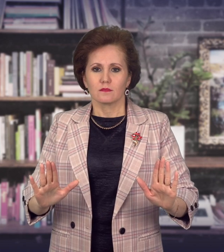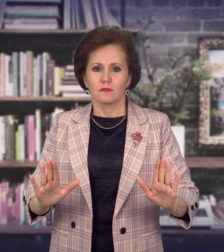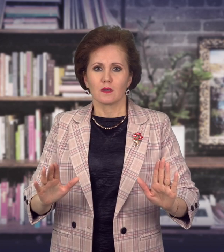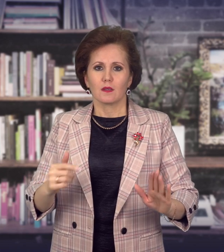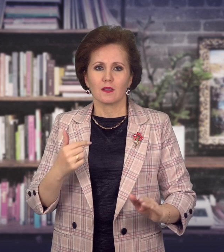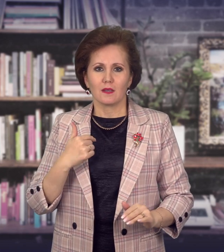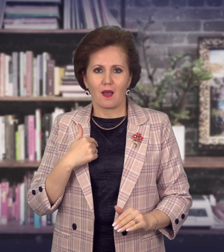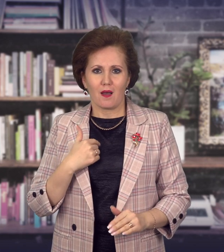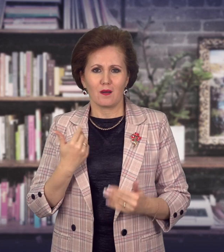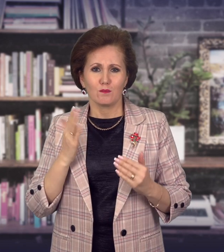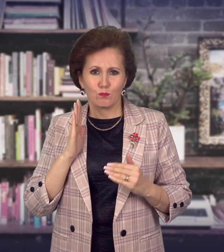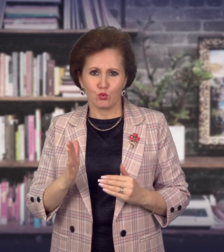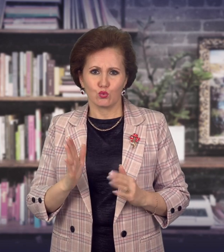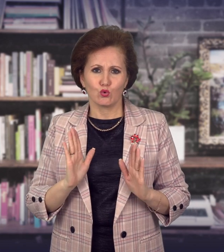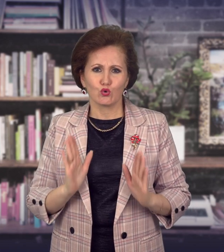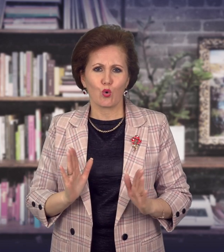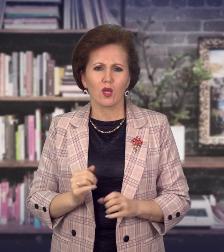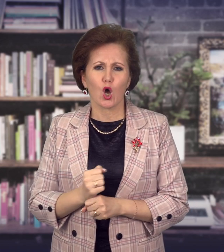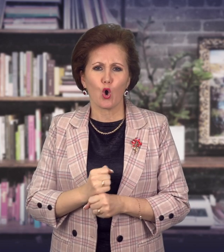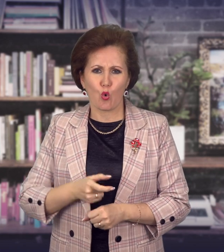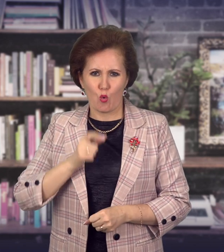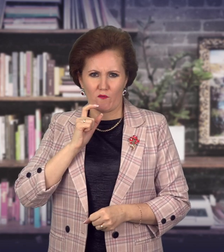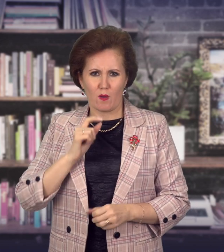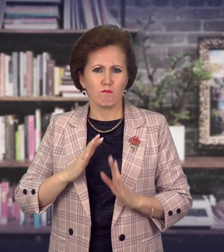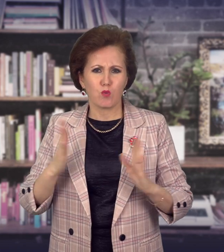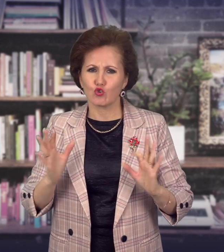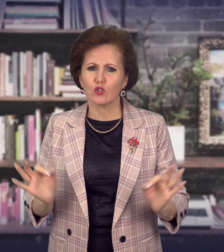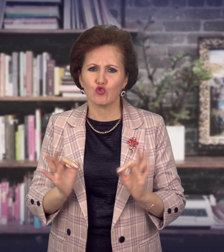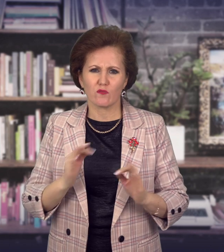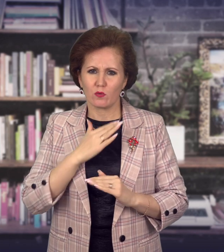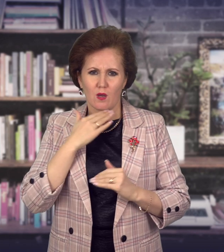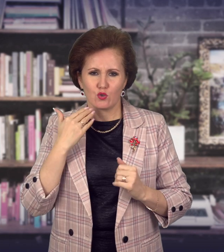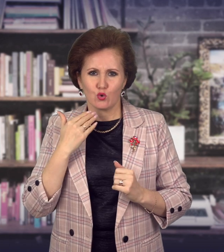Я буду только кофе. Больше ничего не хочу.